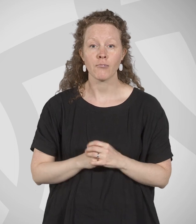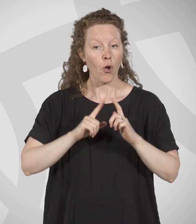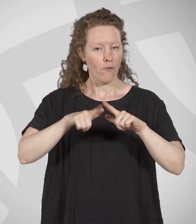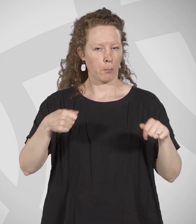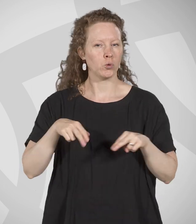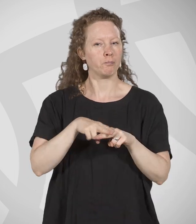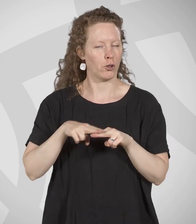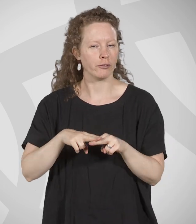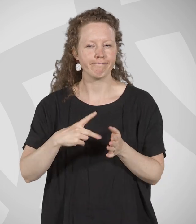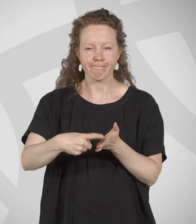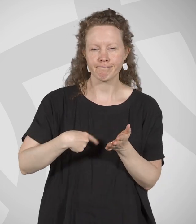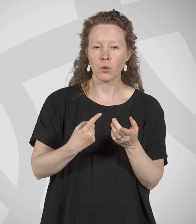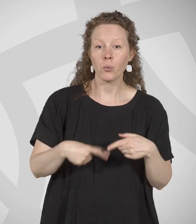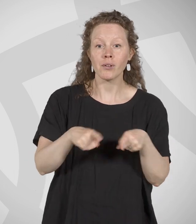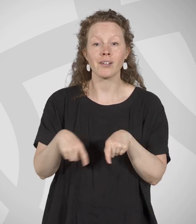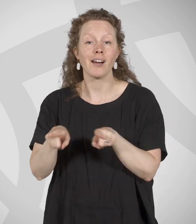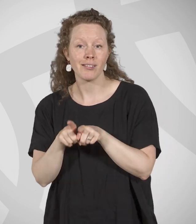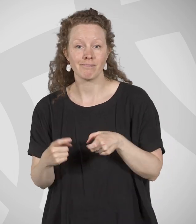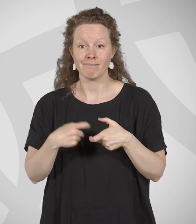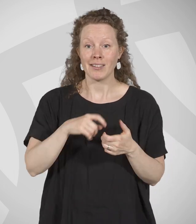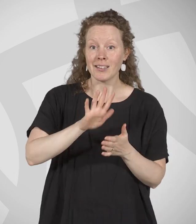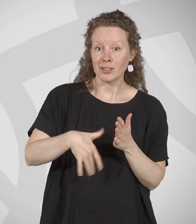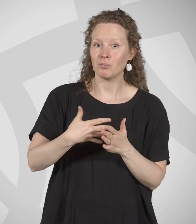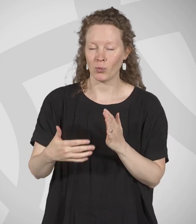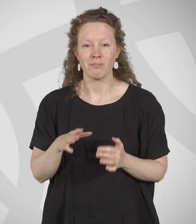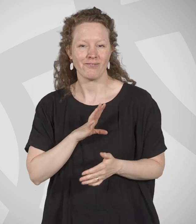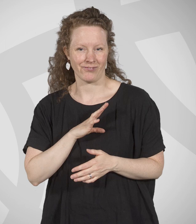Förbundsmötet kräver att de åtgärder gällande teckenspråk -